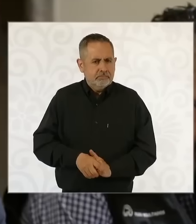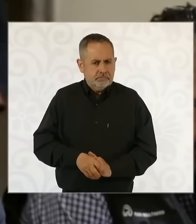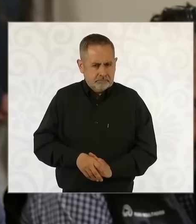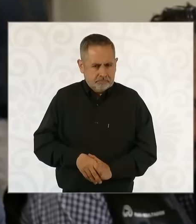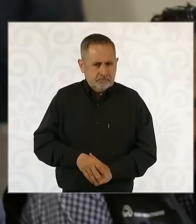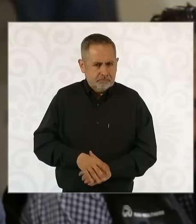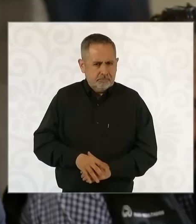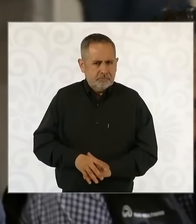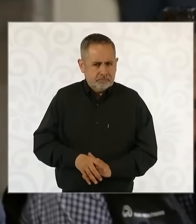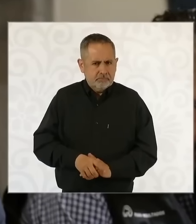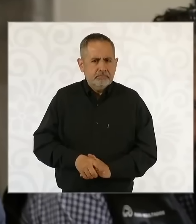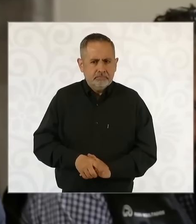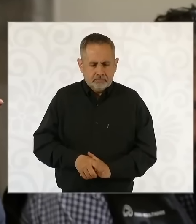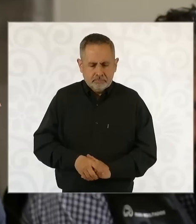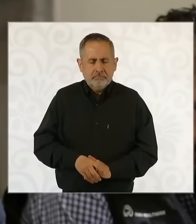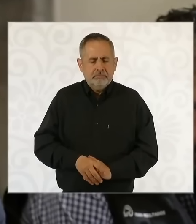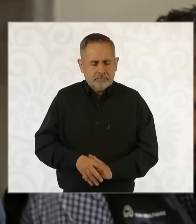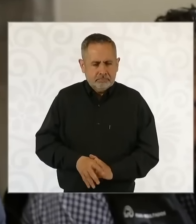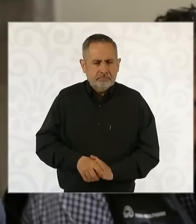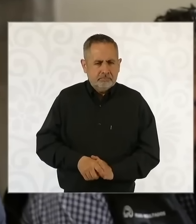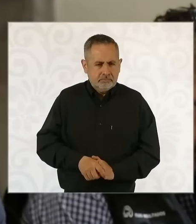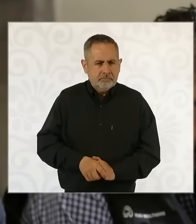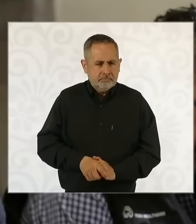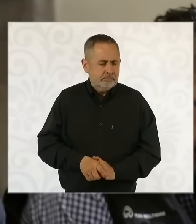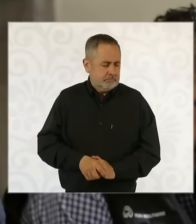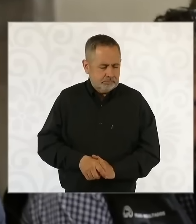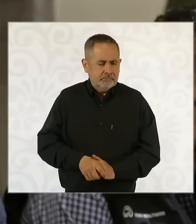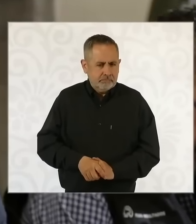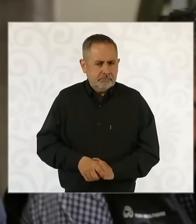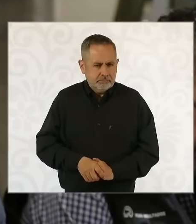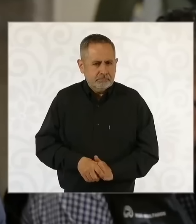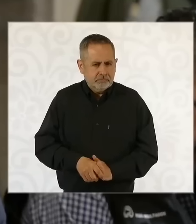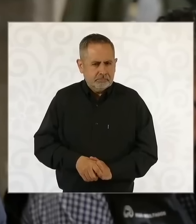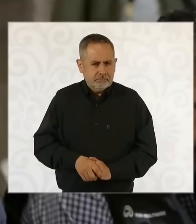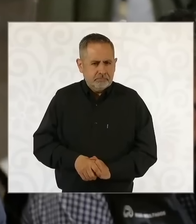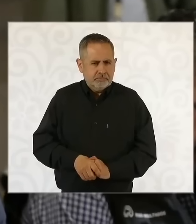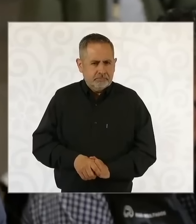government has done enough to curb the flow of Fentinel to the US we've also spoken to sources